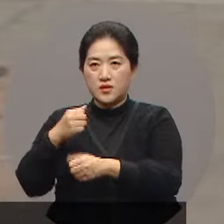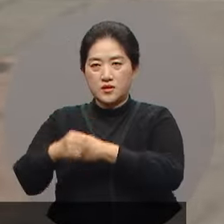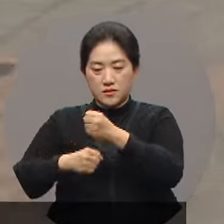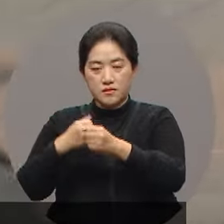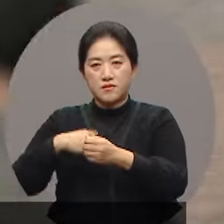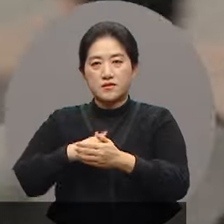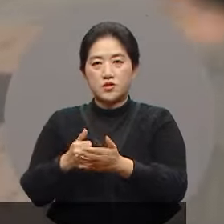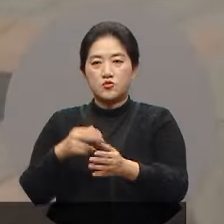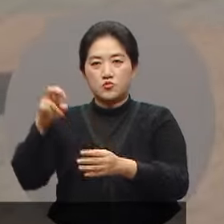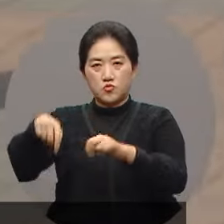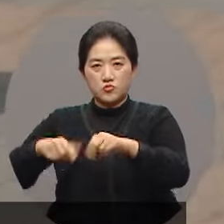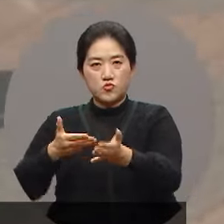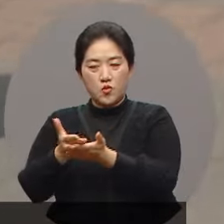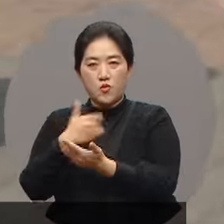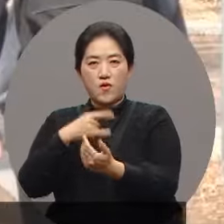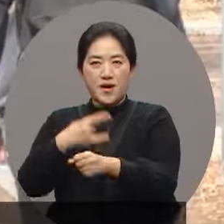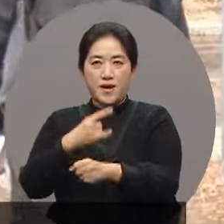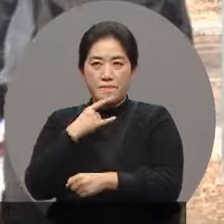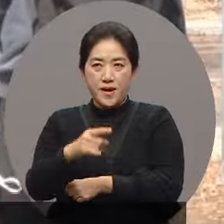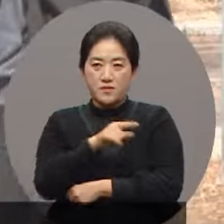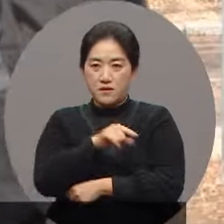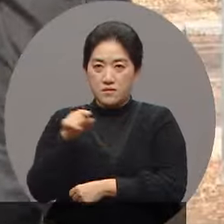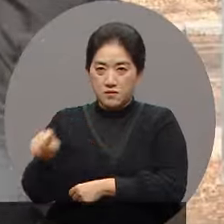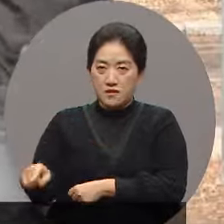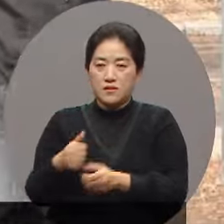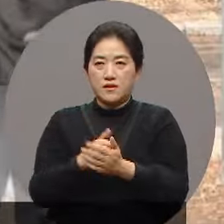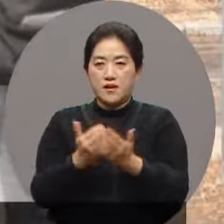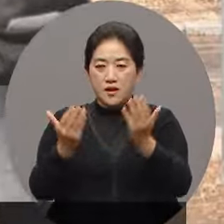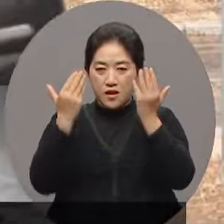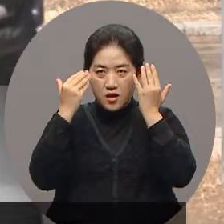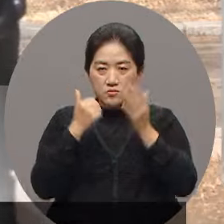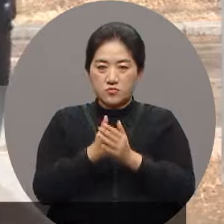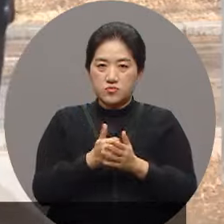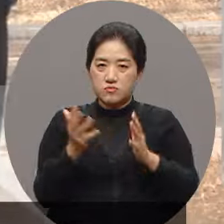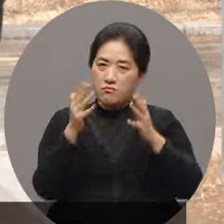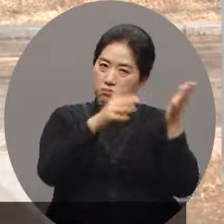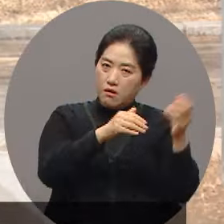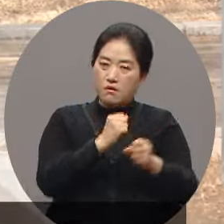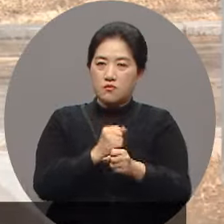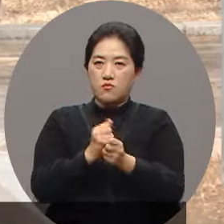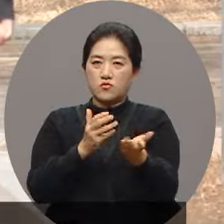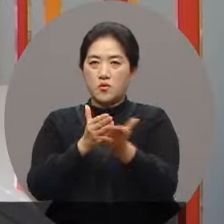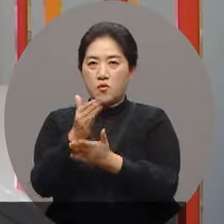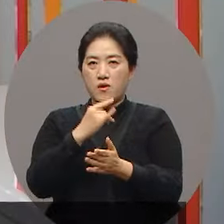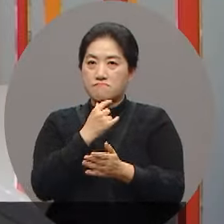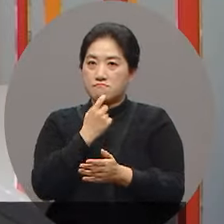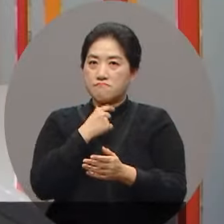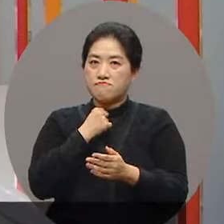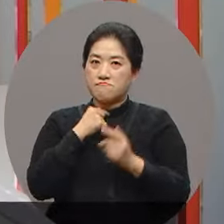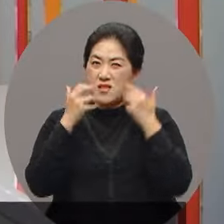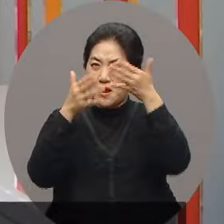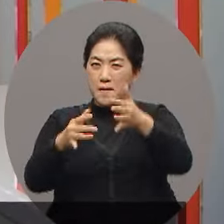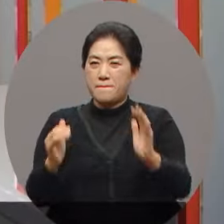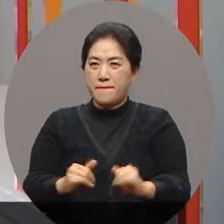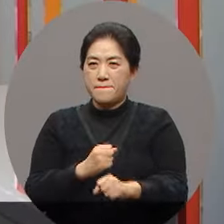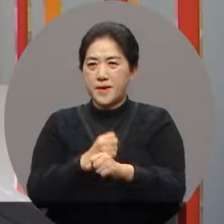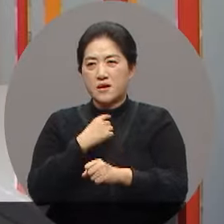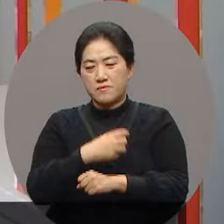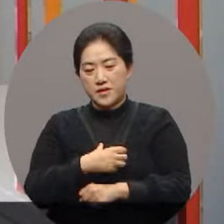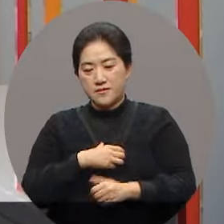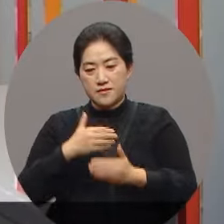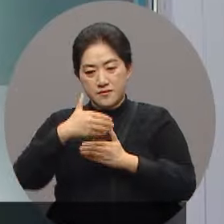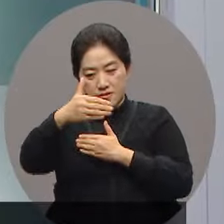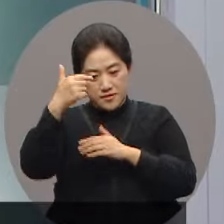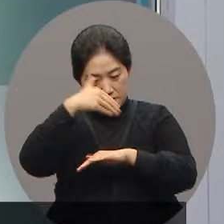대학 74개교 중에서도 57개교가 자유 전공,무전공 선발을 도입하겠다고 답했습니다.